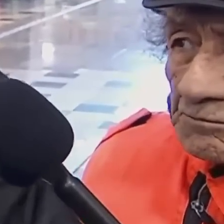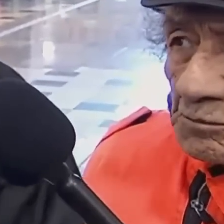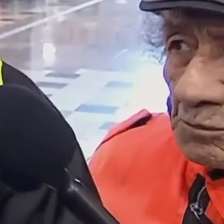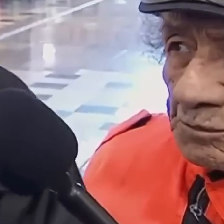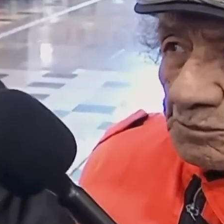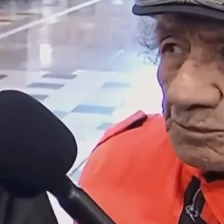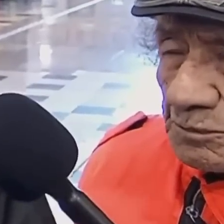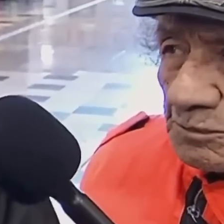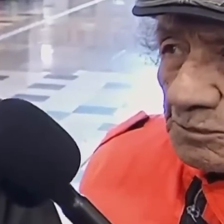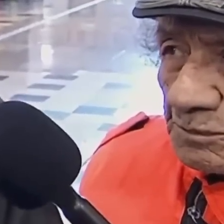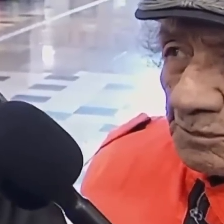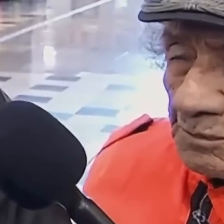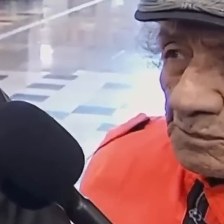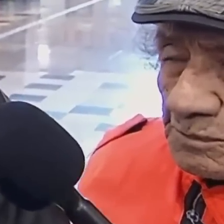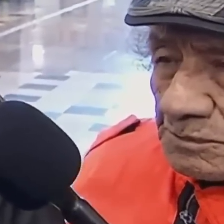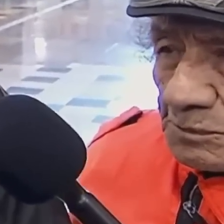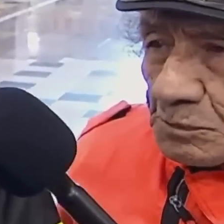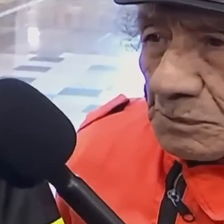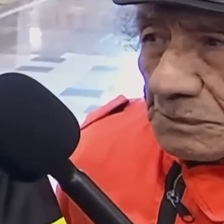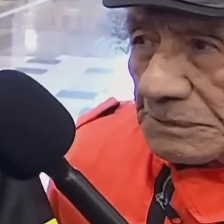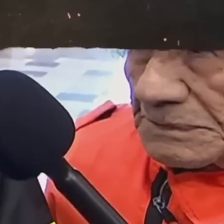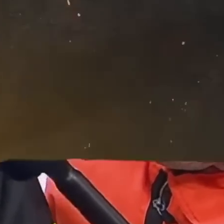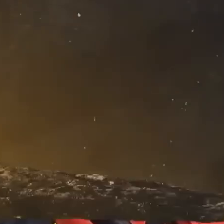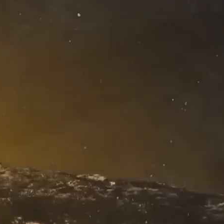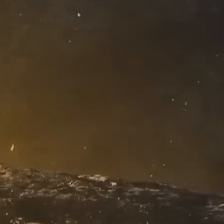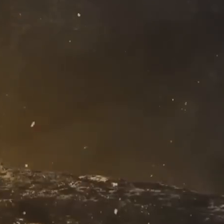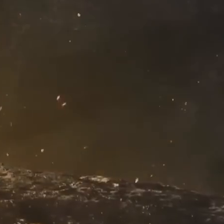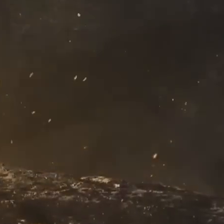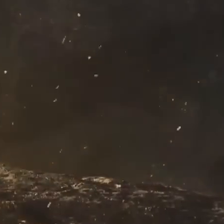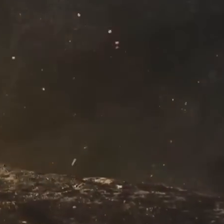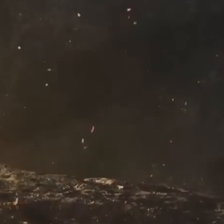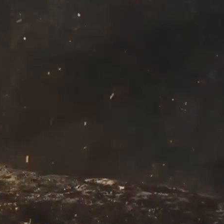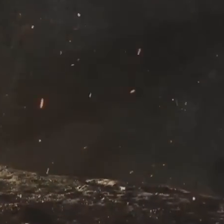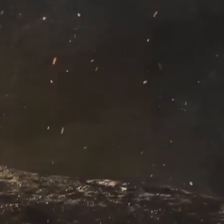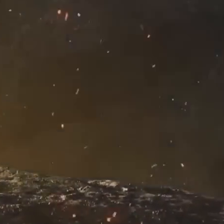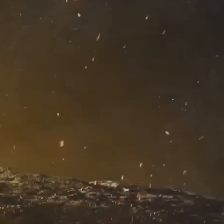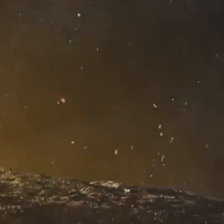nuestros hermanos y tenemos que llegar ahora tenemos que llegar con toda la representación y